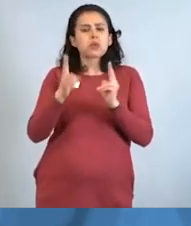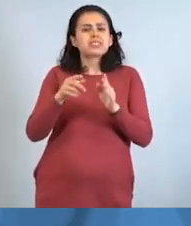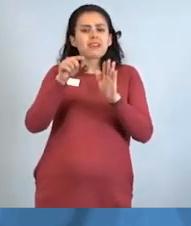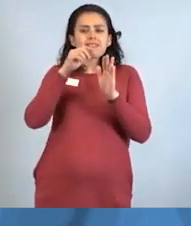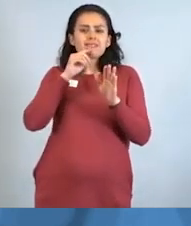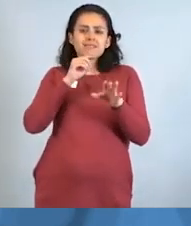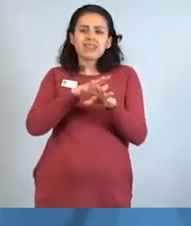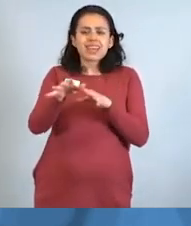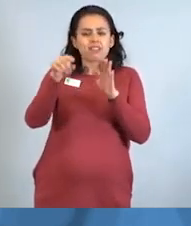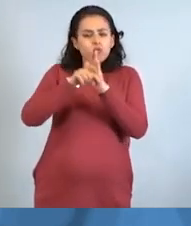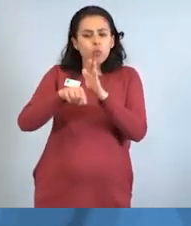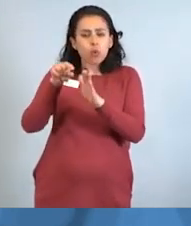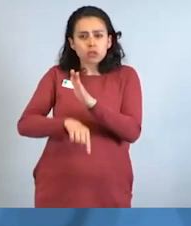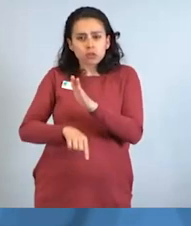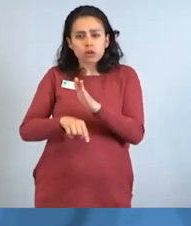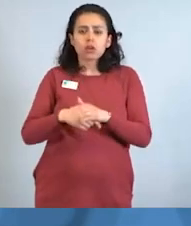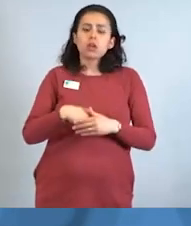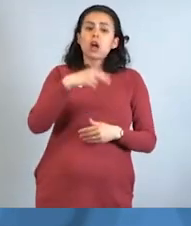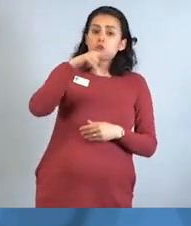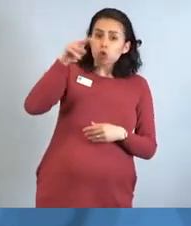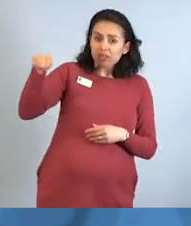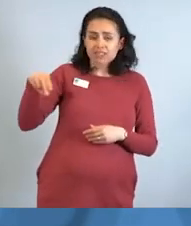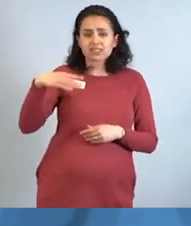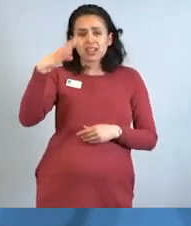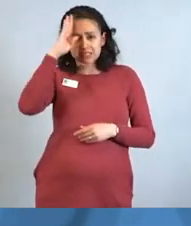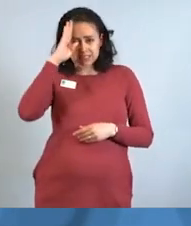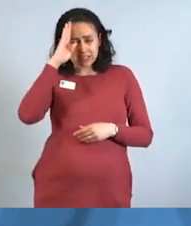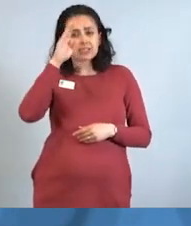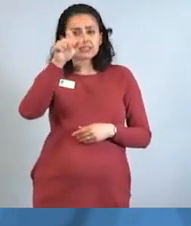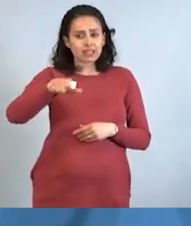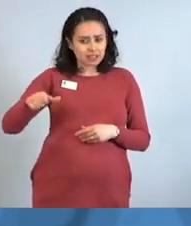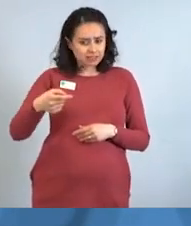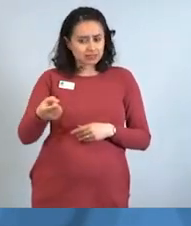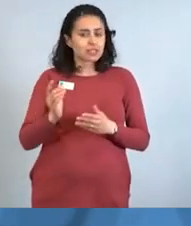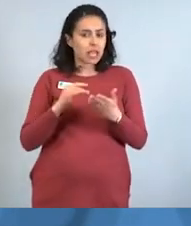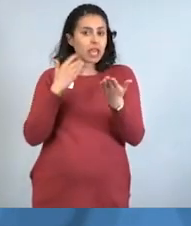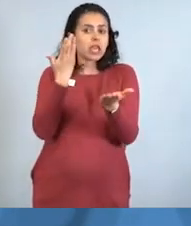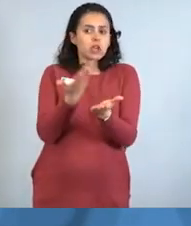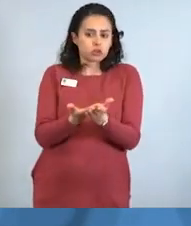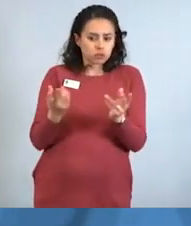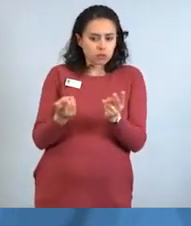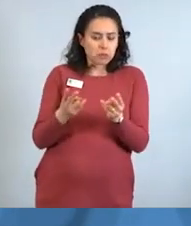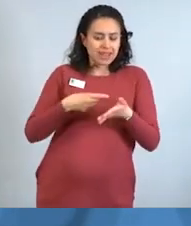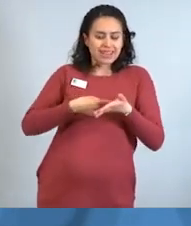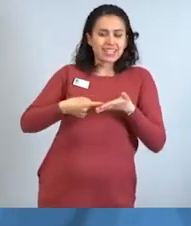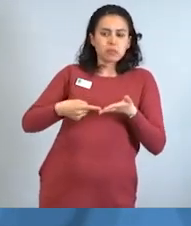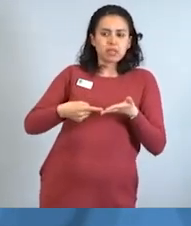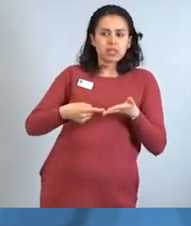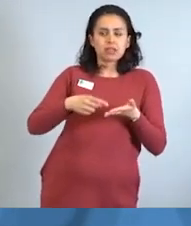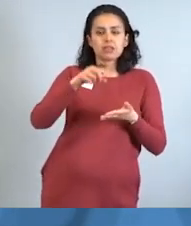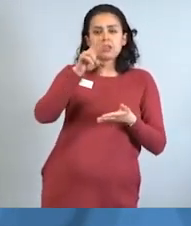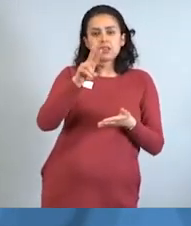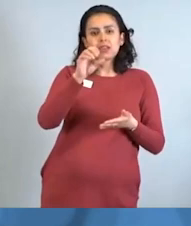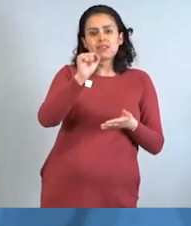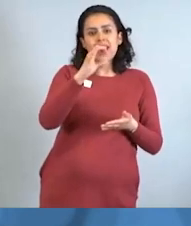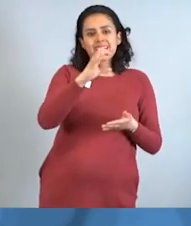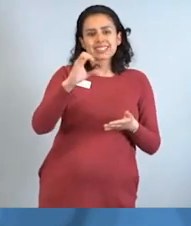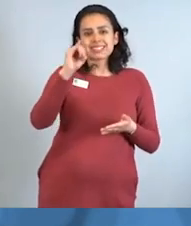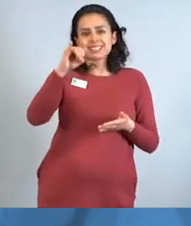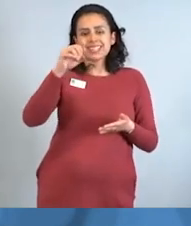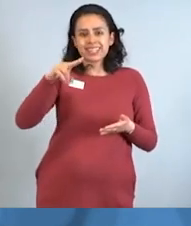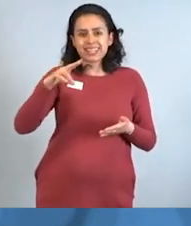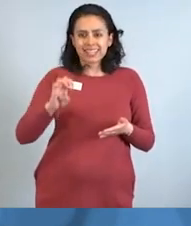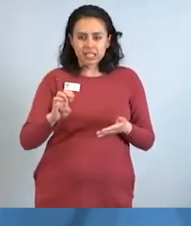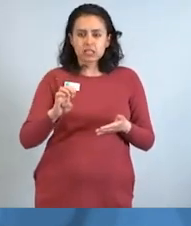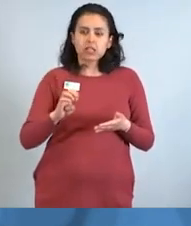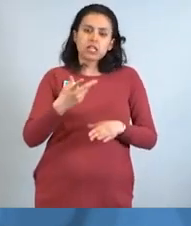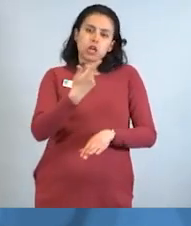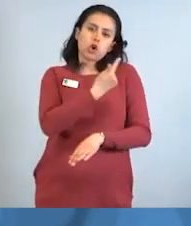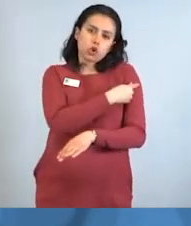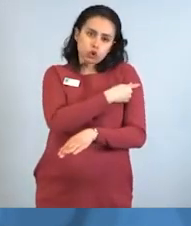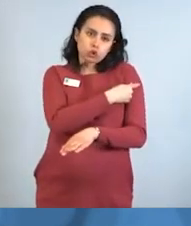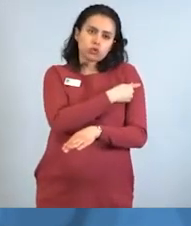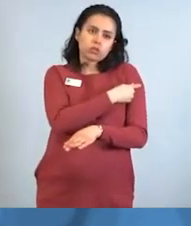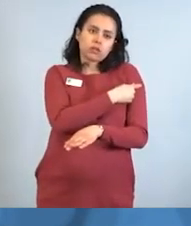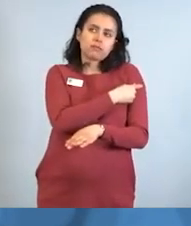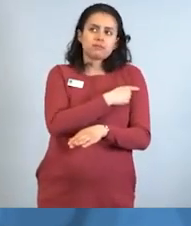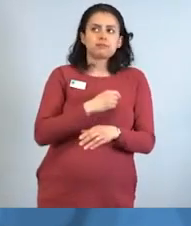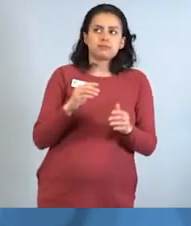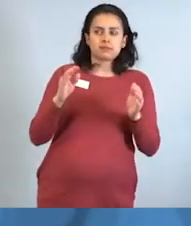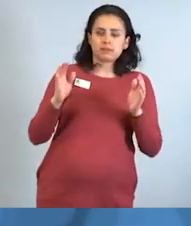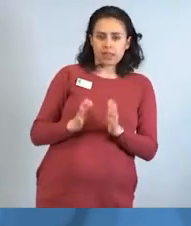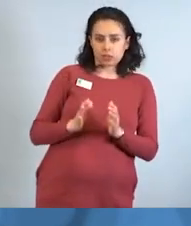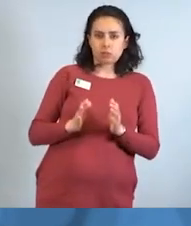Norjalaiset ja saksalaiset ovat ehdottaneet sille nimeksi Vaccine Induced Immune Thrombocytopenia eli VITT.